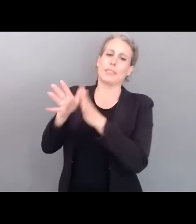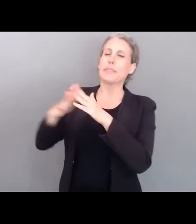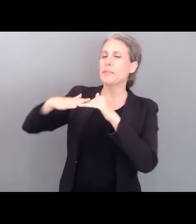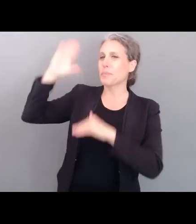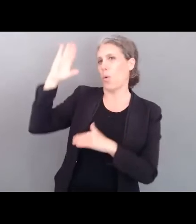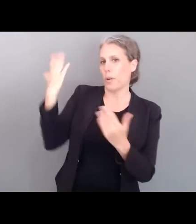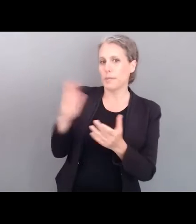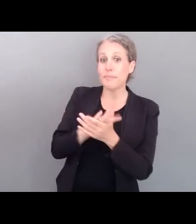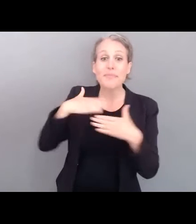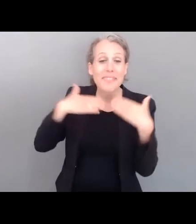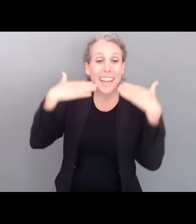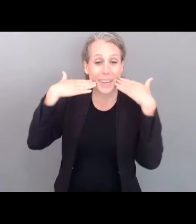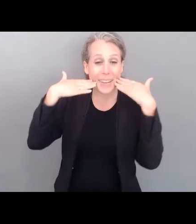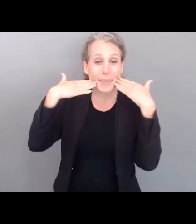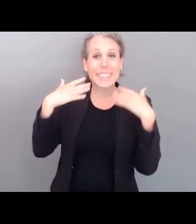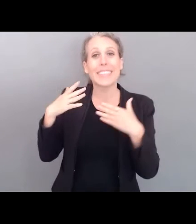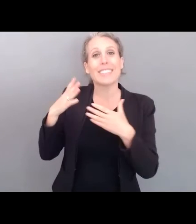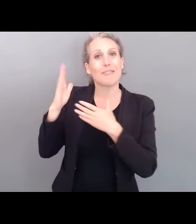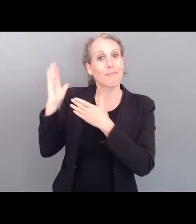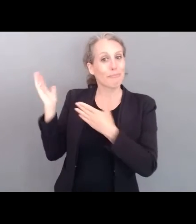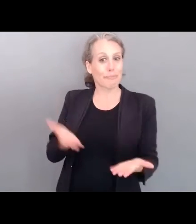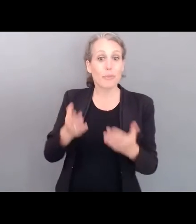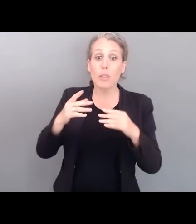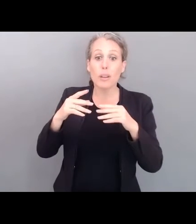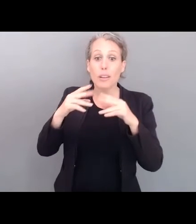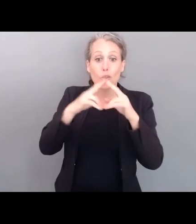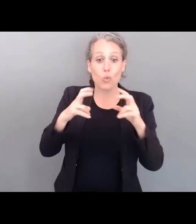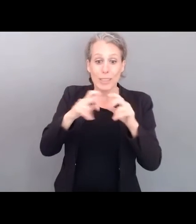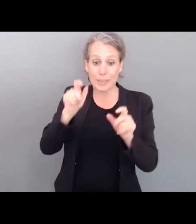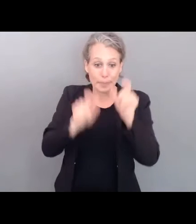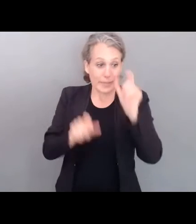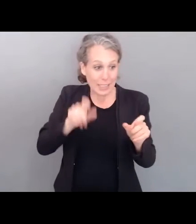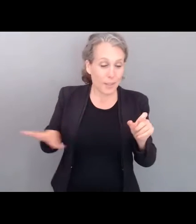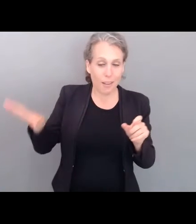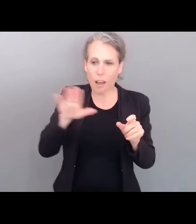Y ahora dejaré que nuestros investigadores hablen más sobre este interesante trabajo que han realizado,